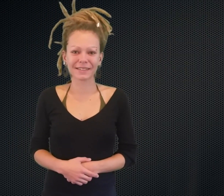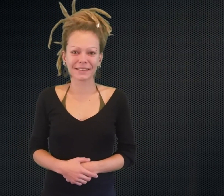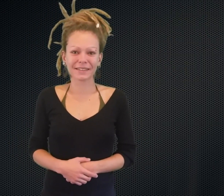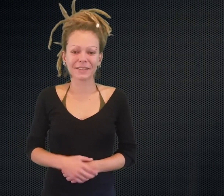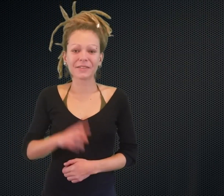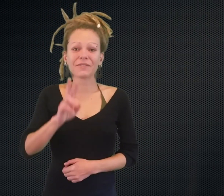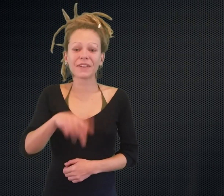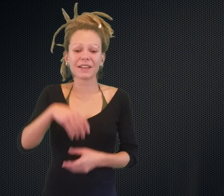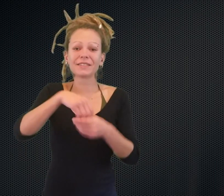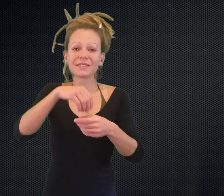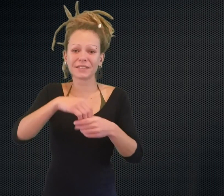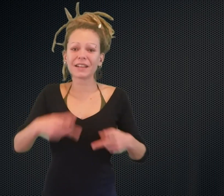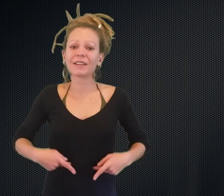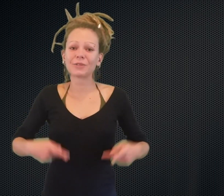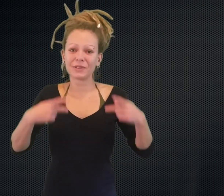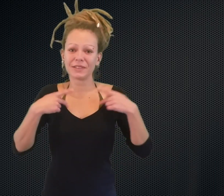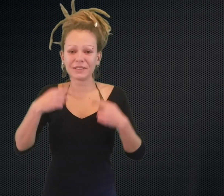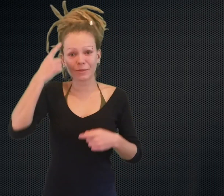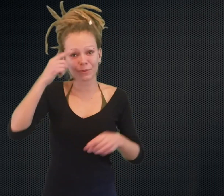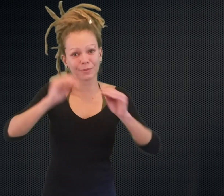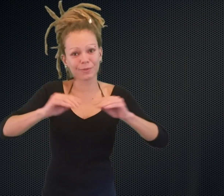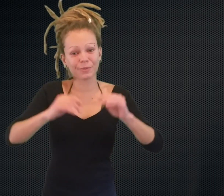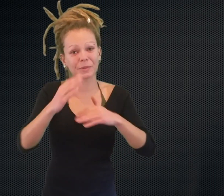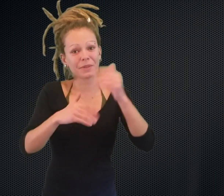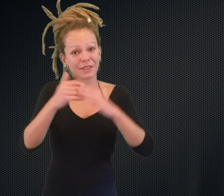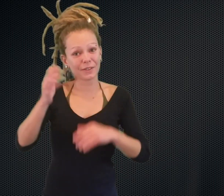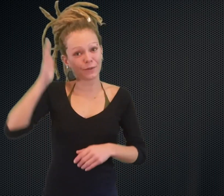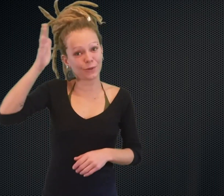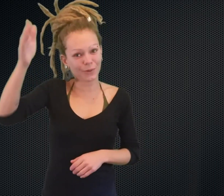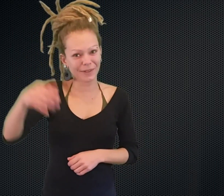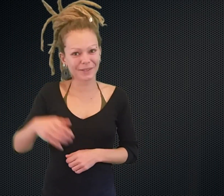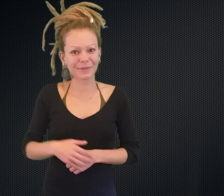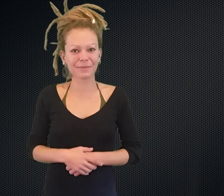qui servent à l'enseignement des futurs métiers.